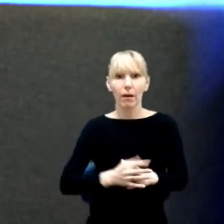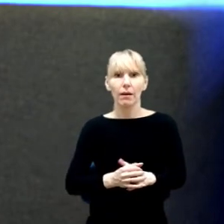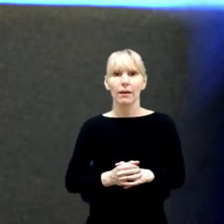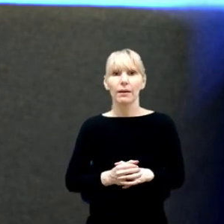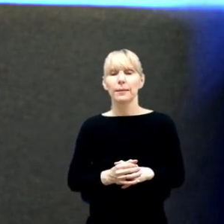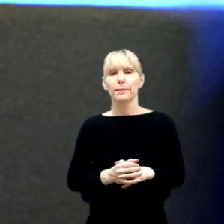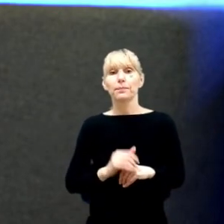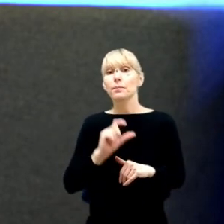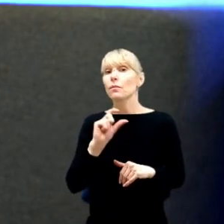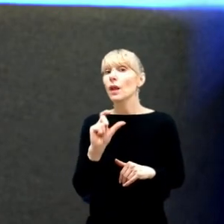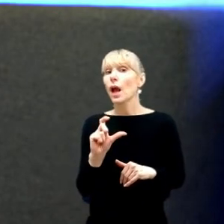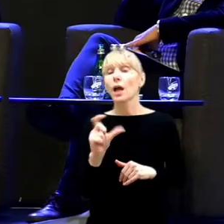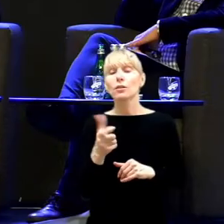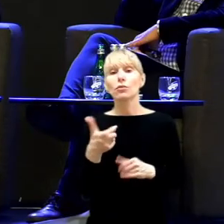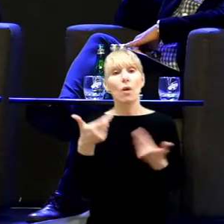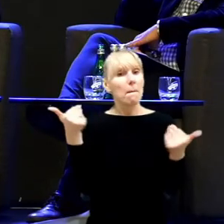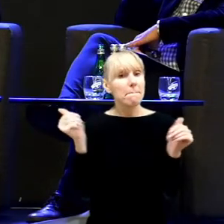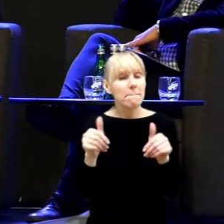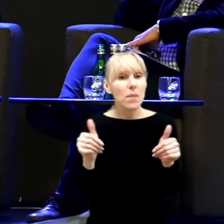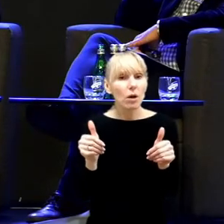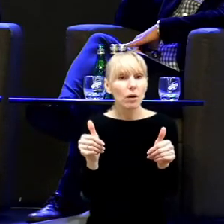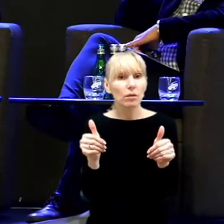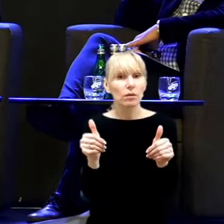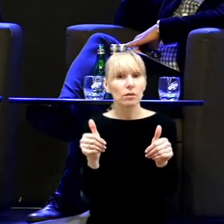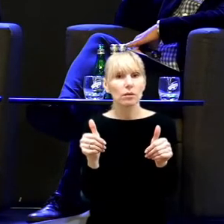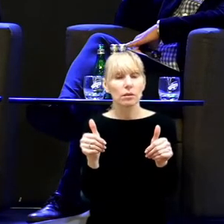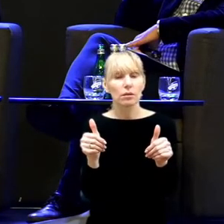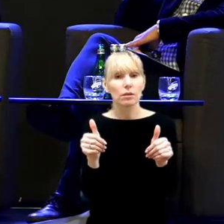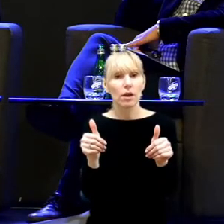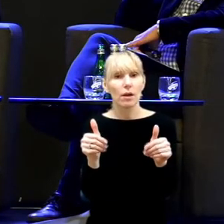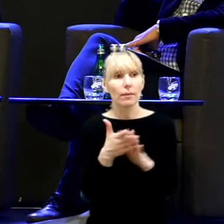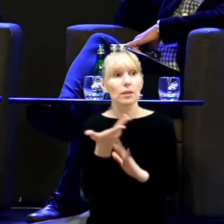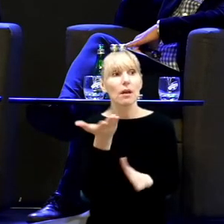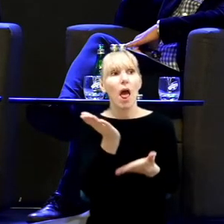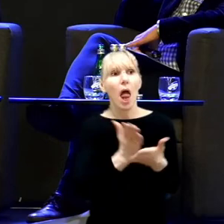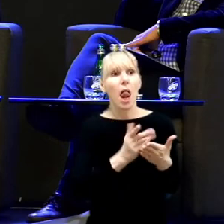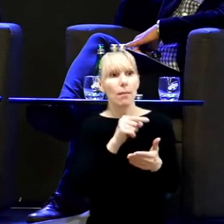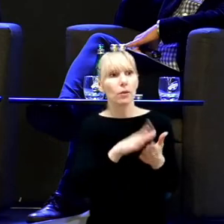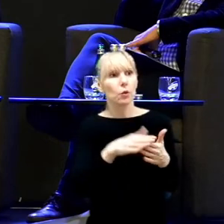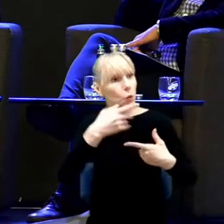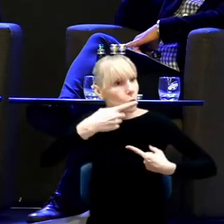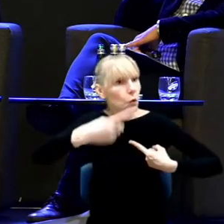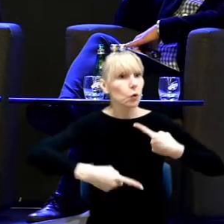Czyli samorealizacja może być elementem, który napędza gospodarkę mieszkaniową.